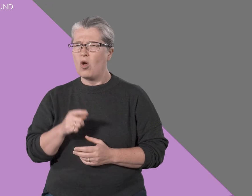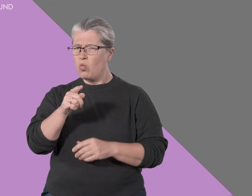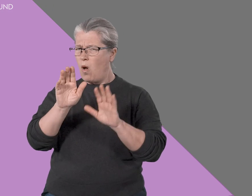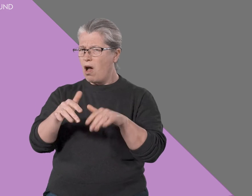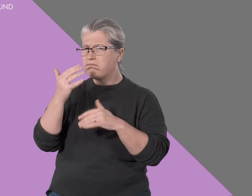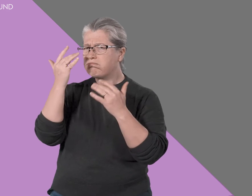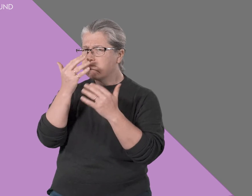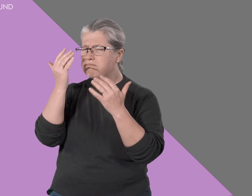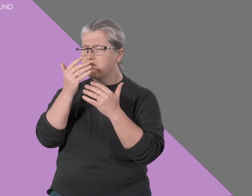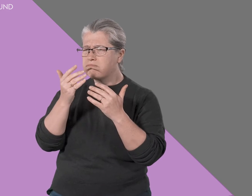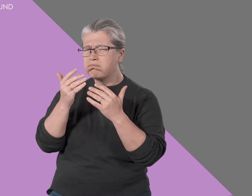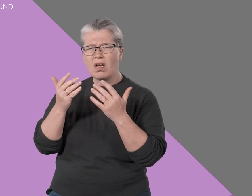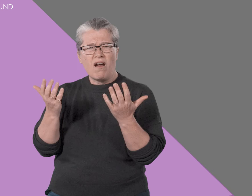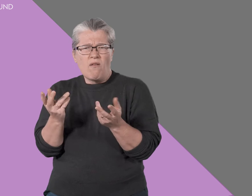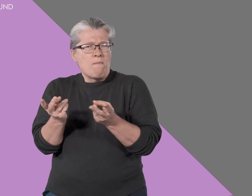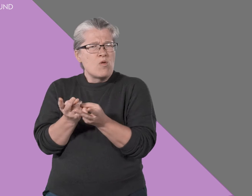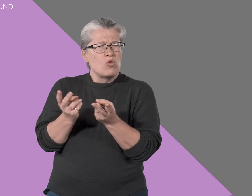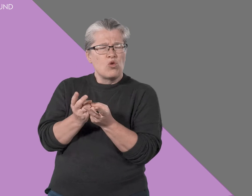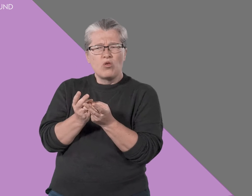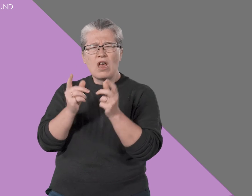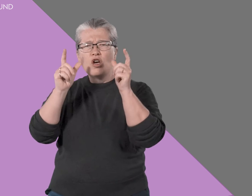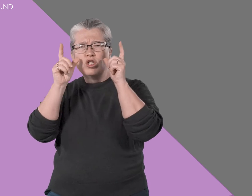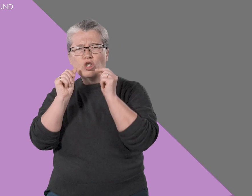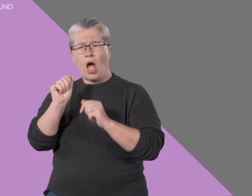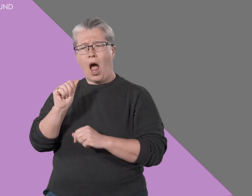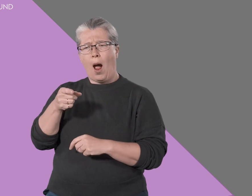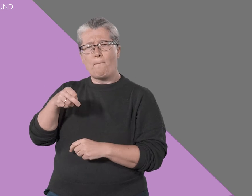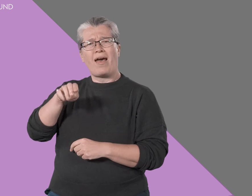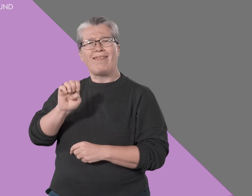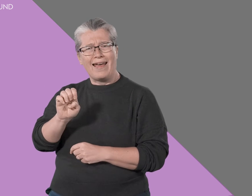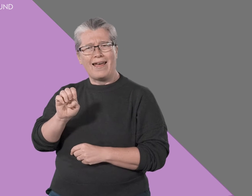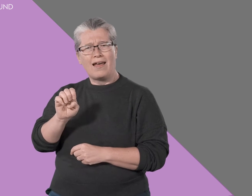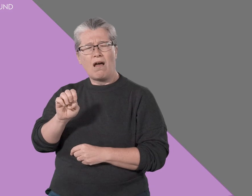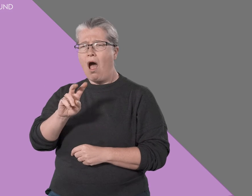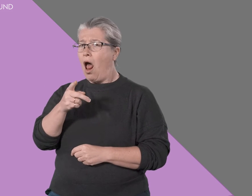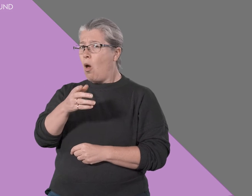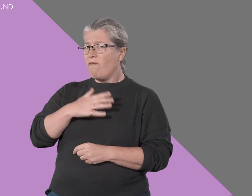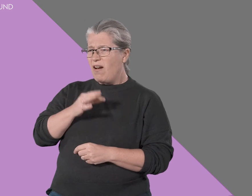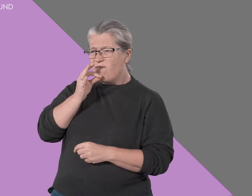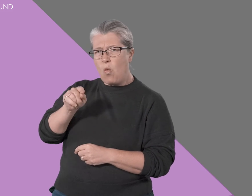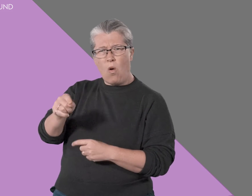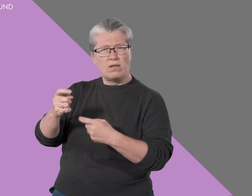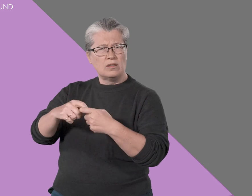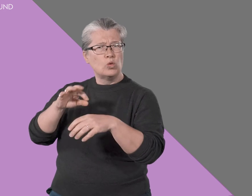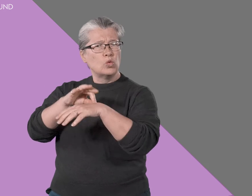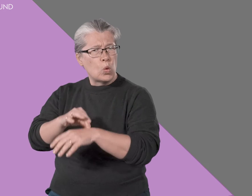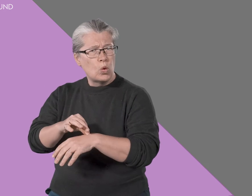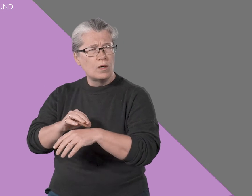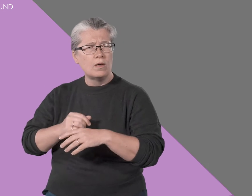Har du funderat över vad sömnapné är eller har du frågor om sjukdomen?